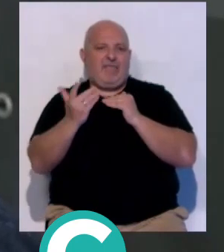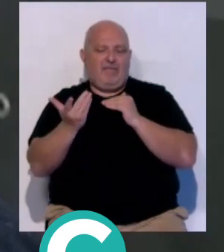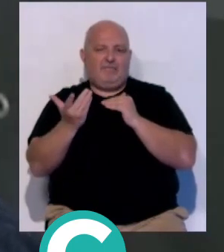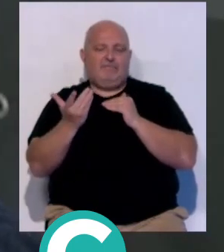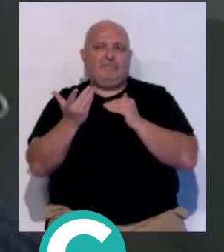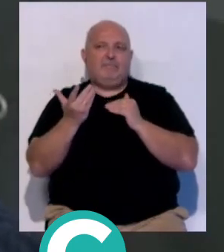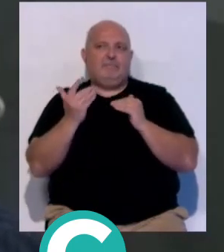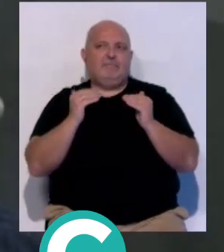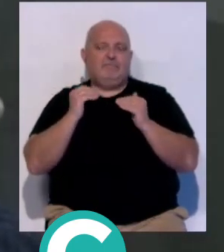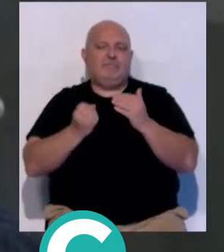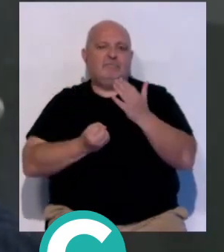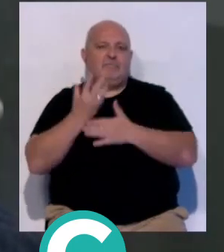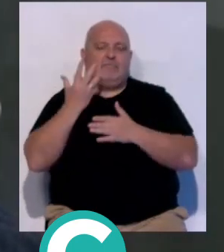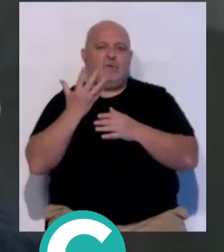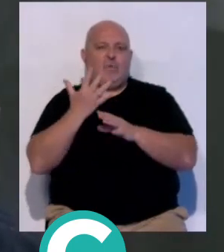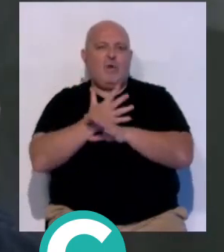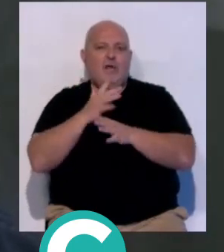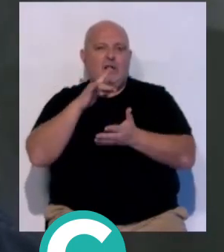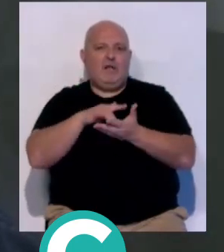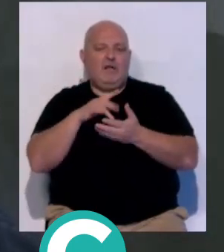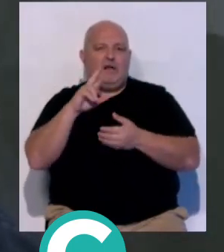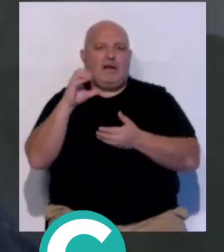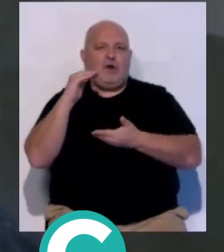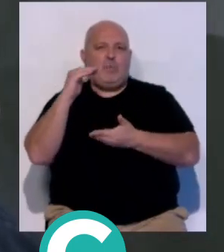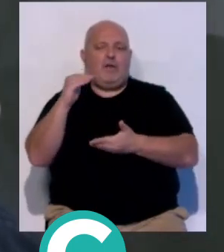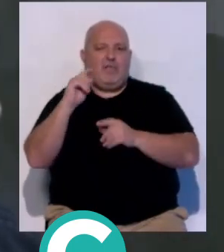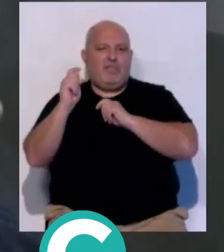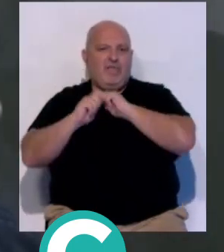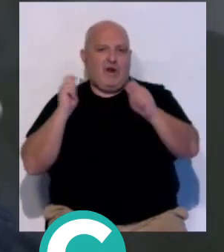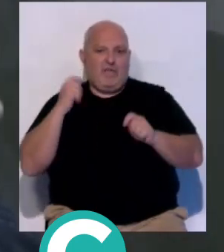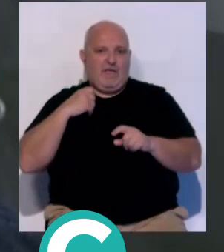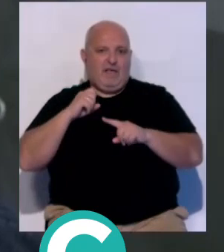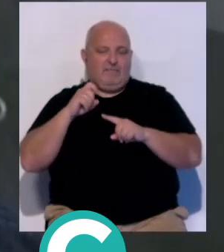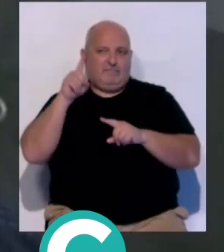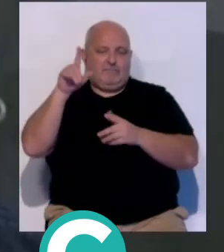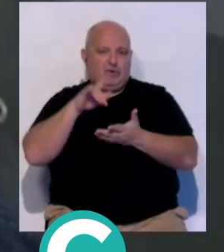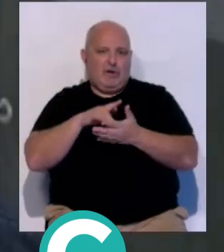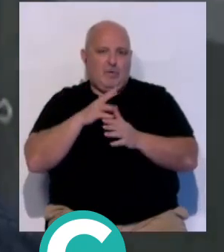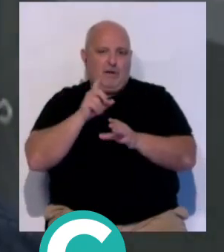la vertiente de que podía jugar la recopa con el Zaragoza no entonces la verdad que después de